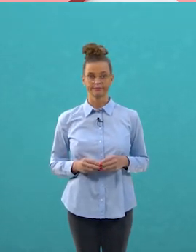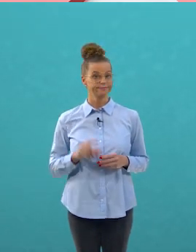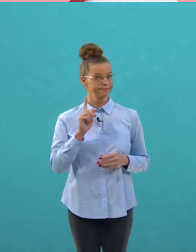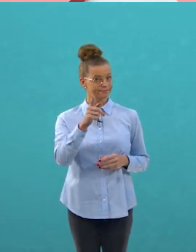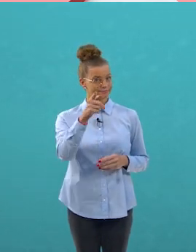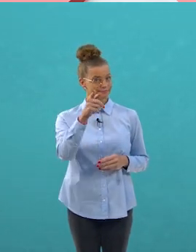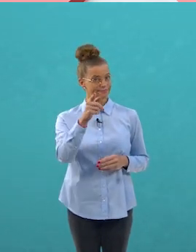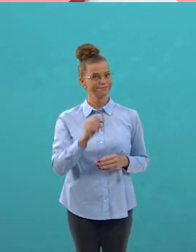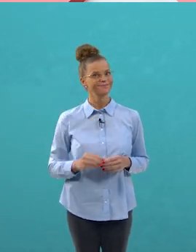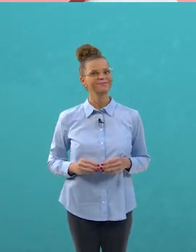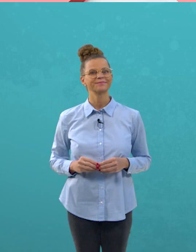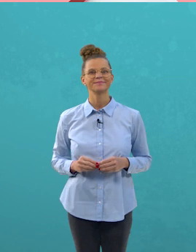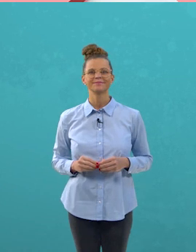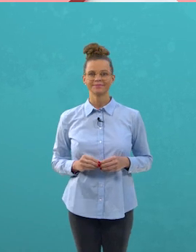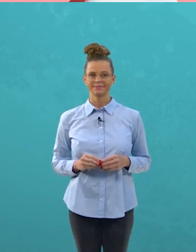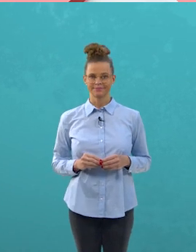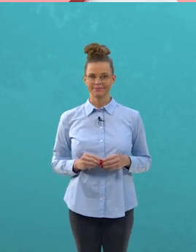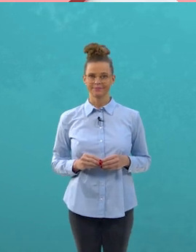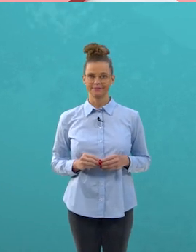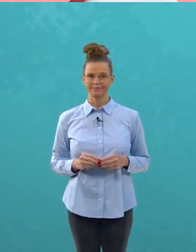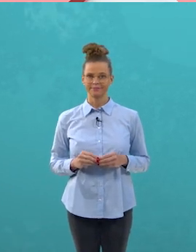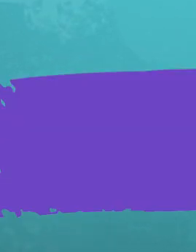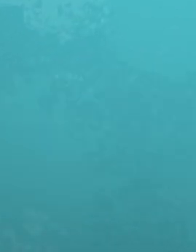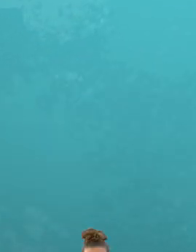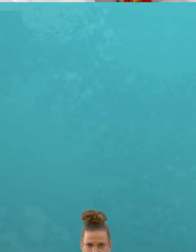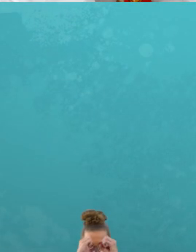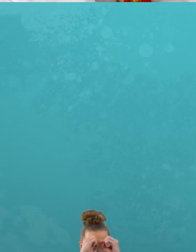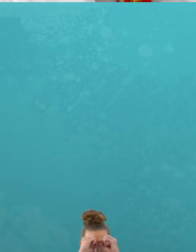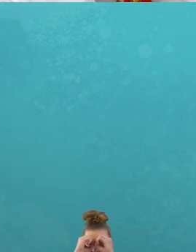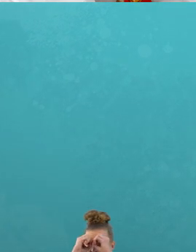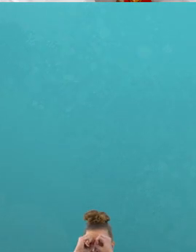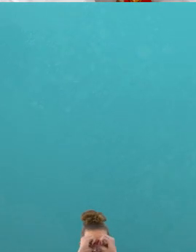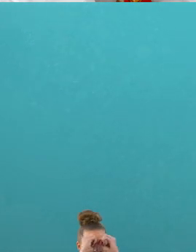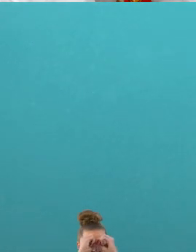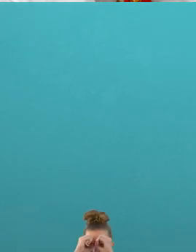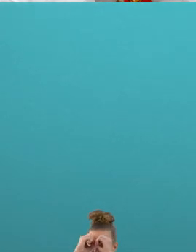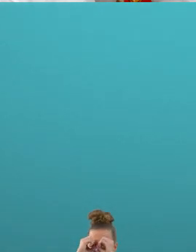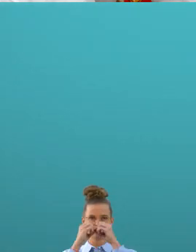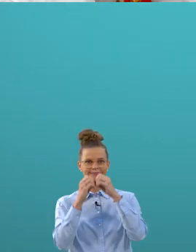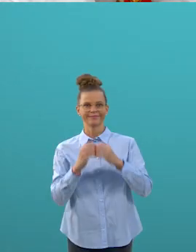geht – wie eine neue aposcope-Umfrage zeigt. PTA arbeiten unter Aufsicht,